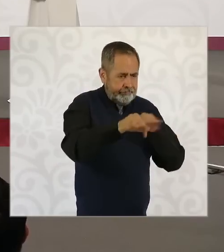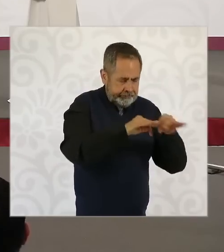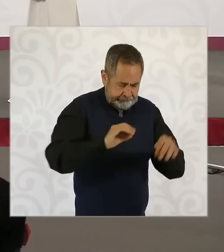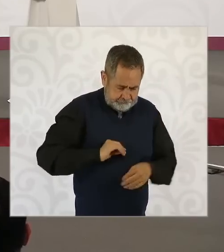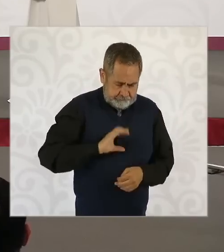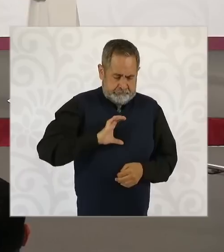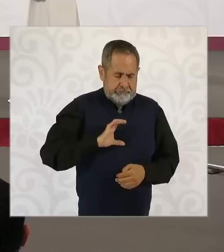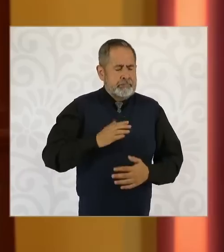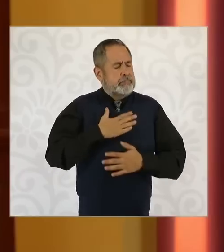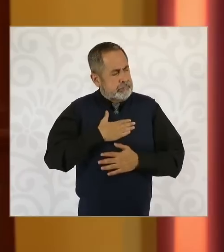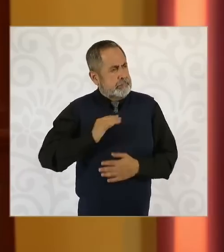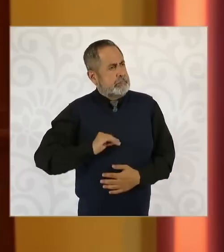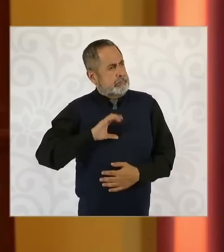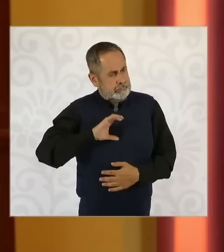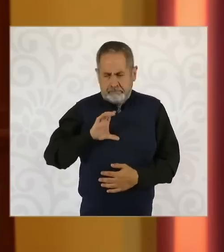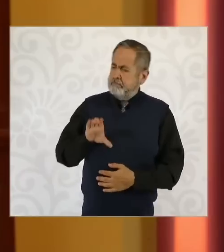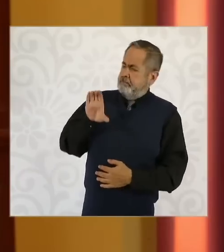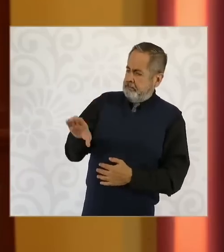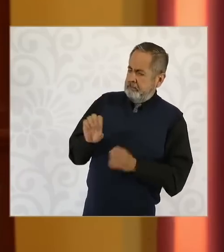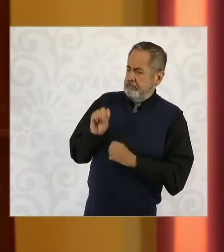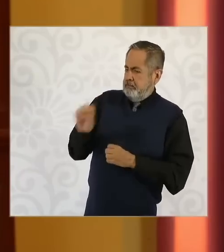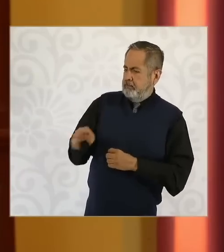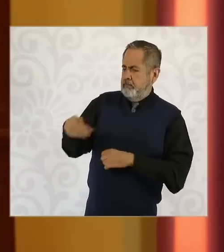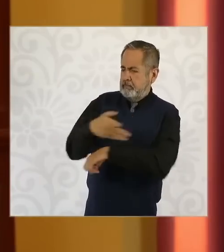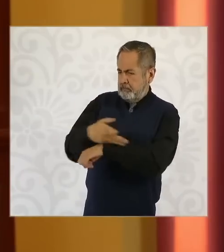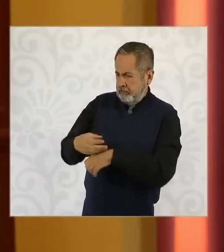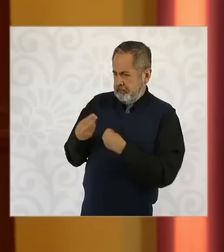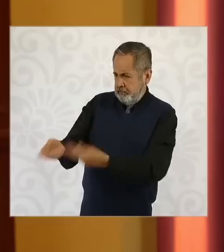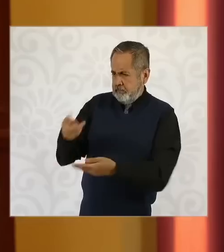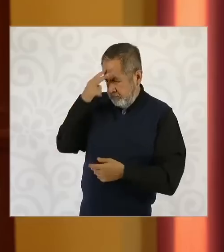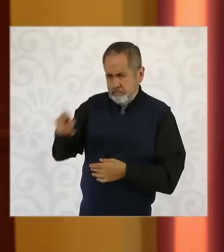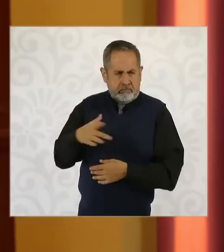a través de su trabajo honesto fortalecen no solo la economía mexicana sino también a la